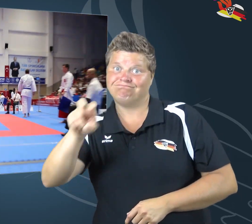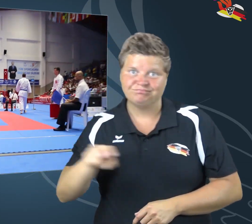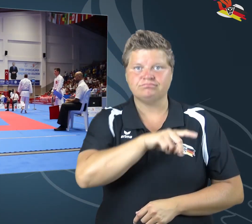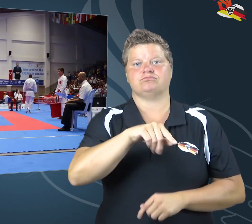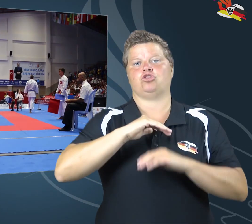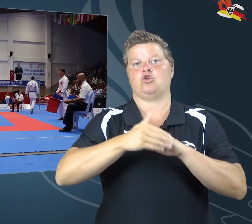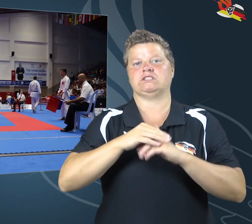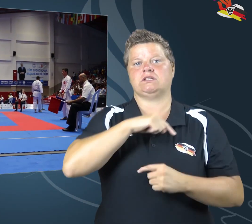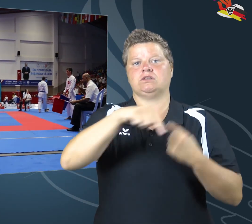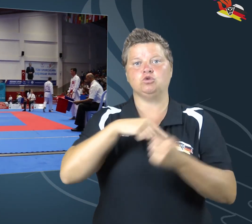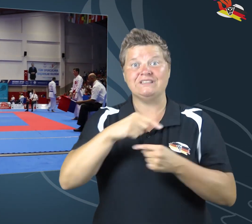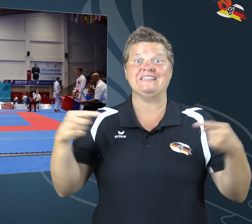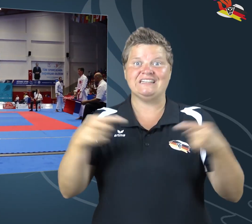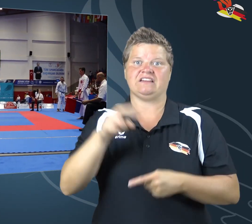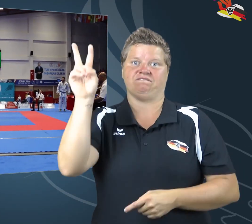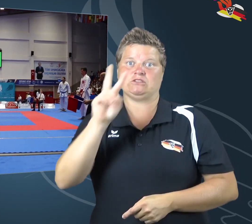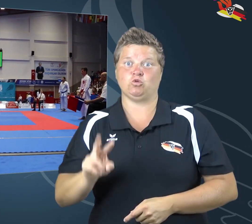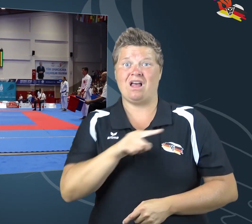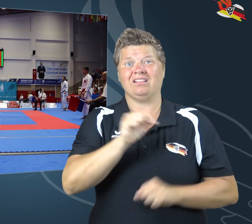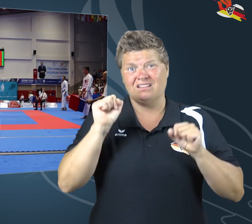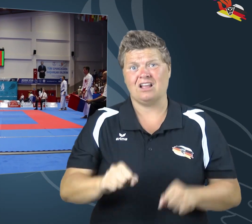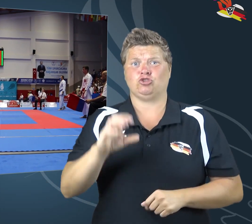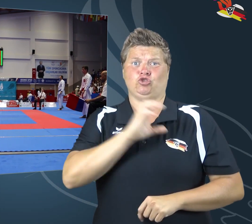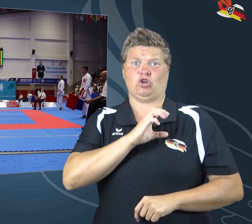Rieck hatte aber durch die Lucky Loser Regelung noch die Chance auf Bronze.